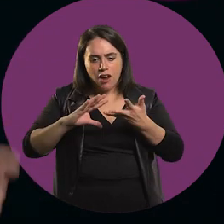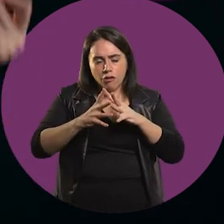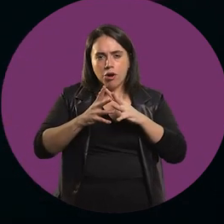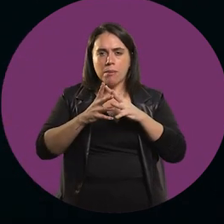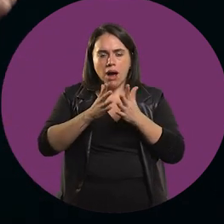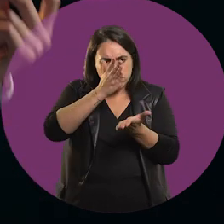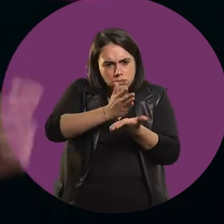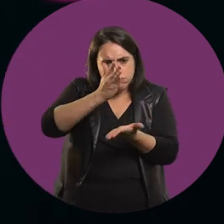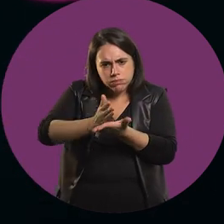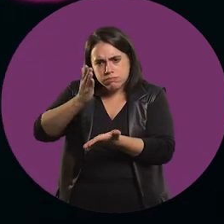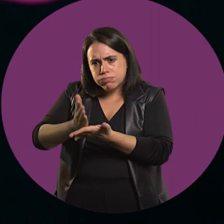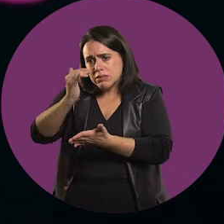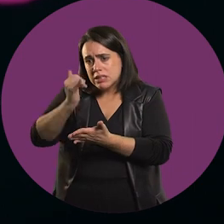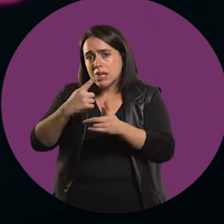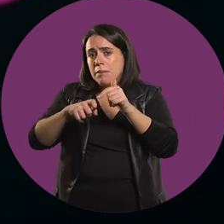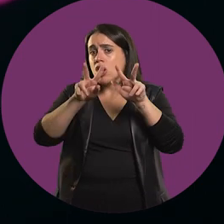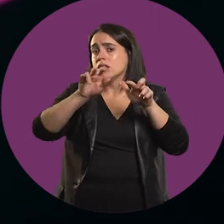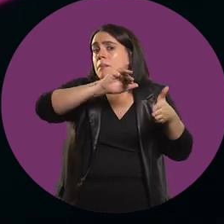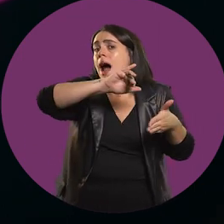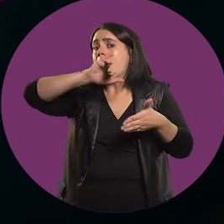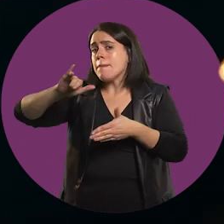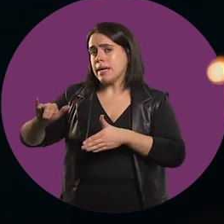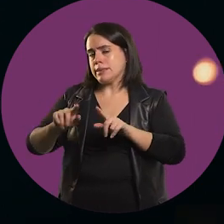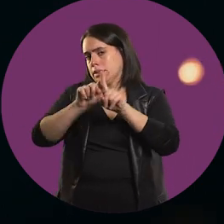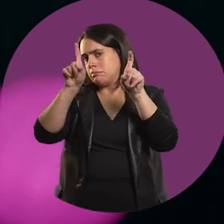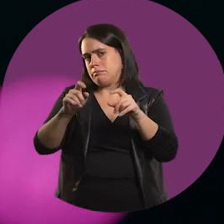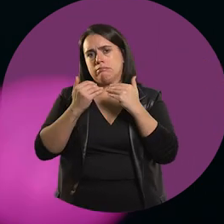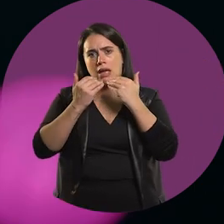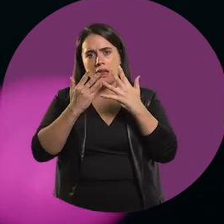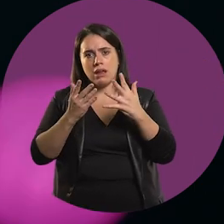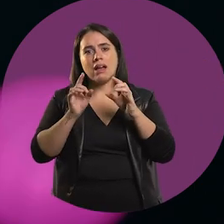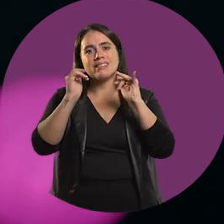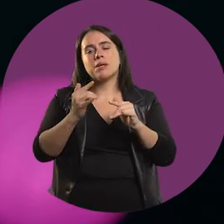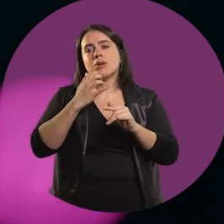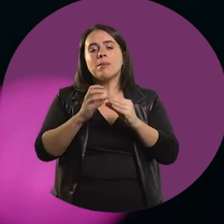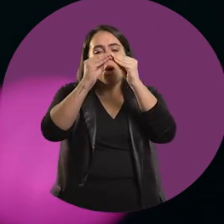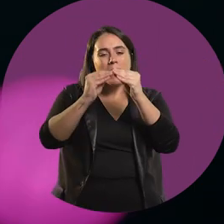como más material de la asignatura. Enseñar que dos más dos es cuatro.